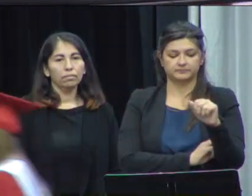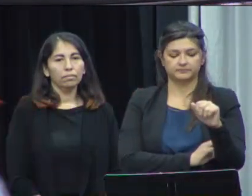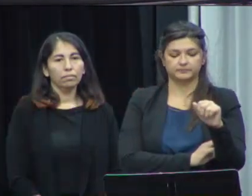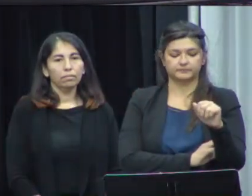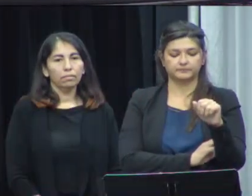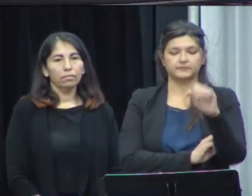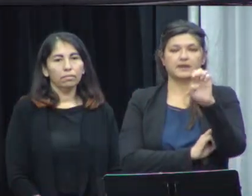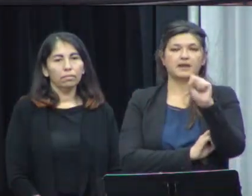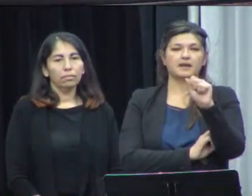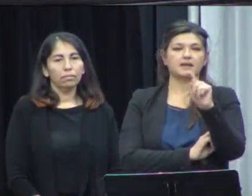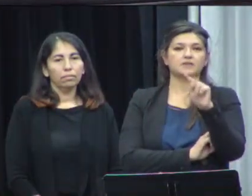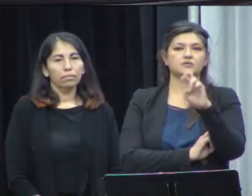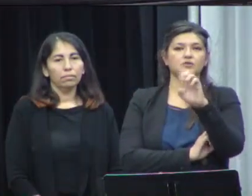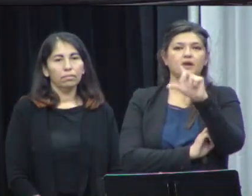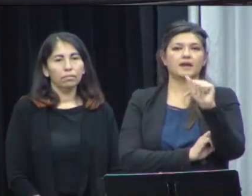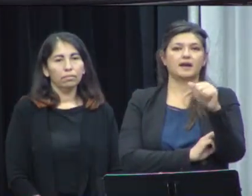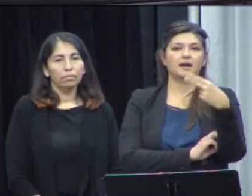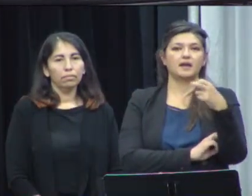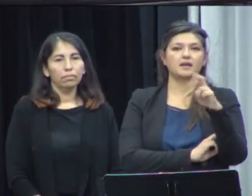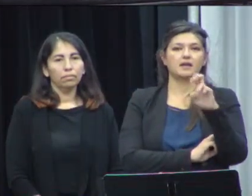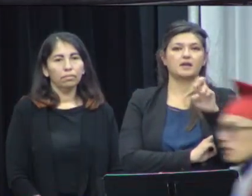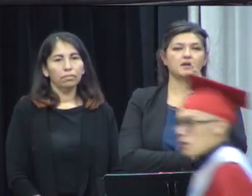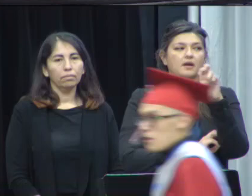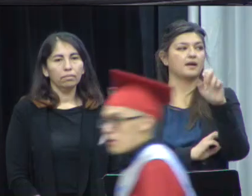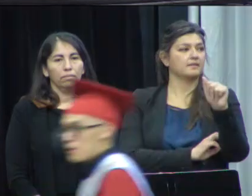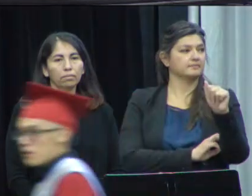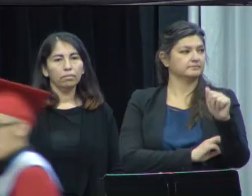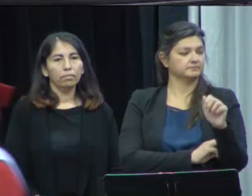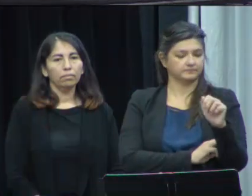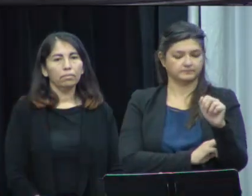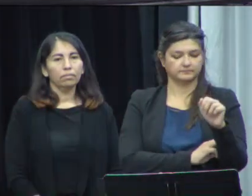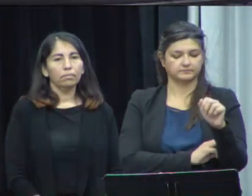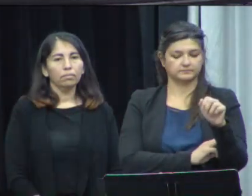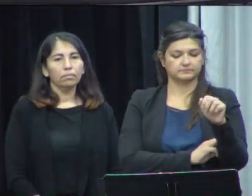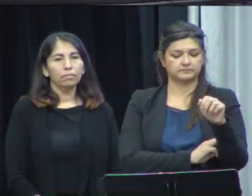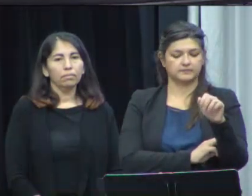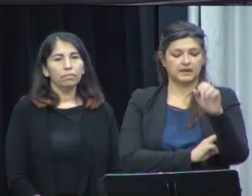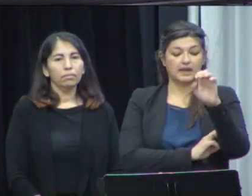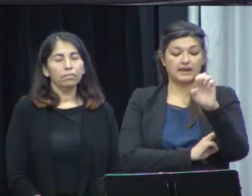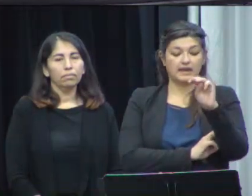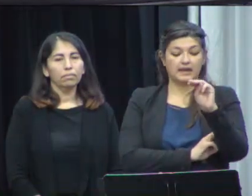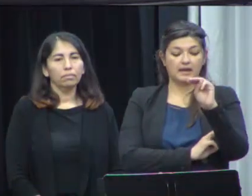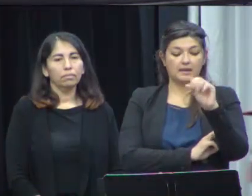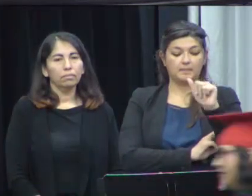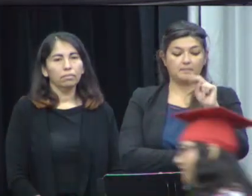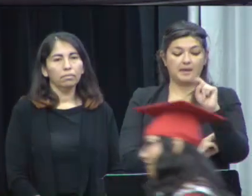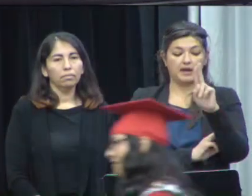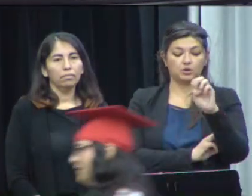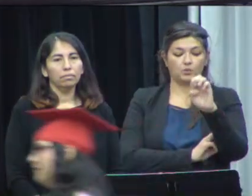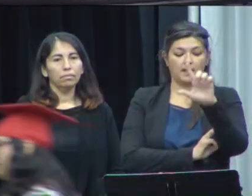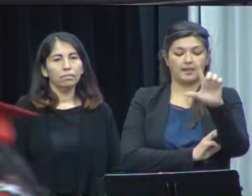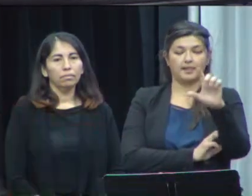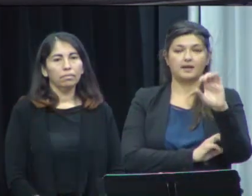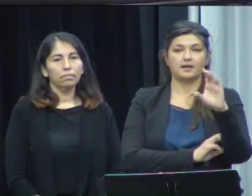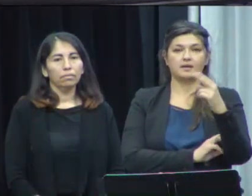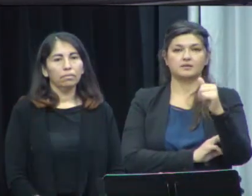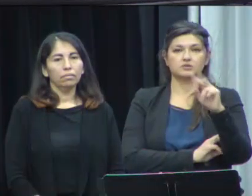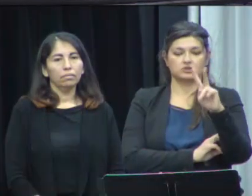Estrella DeHerrera. (audience applauds) Emmanuel Chavez. (audience applauds)